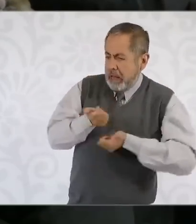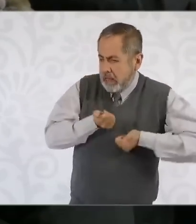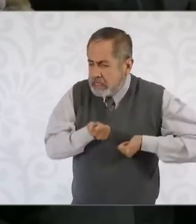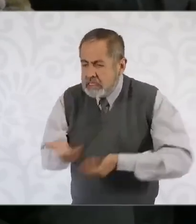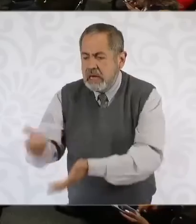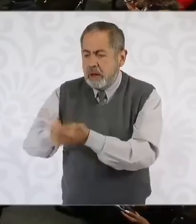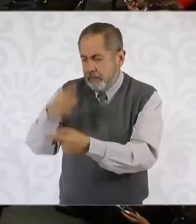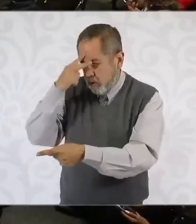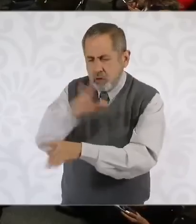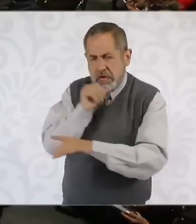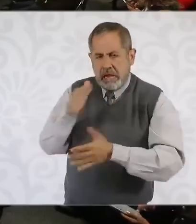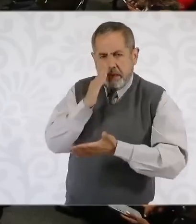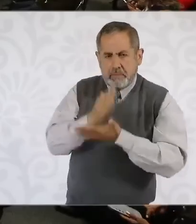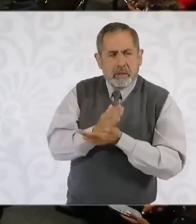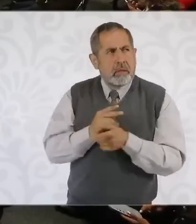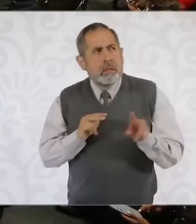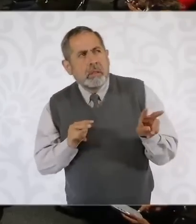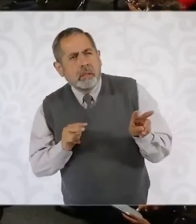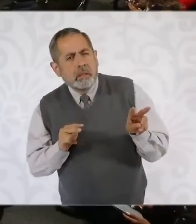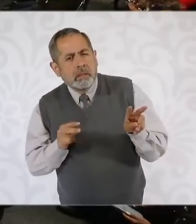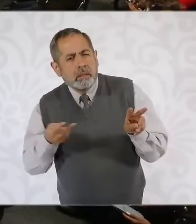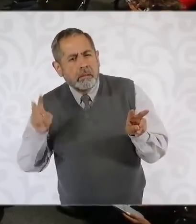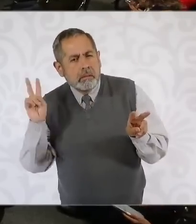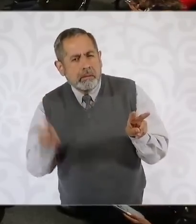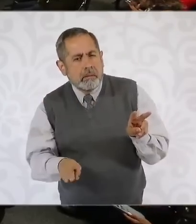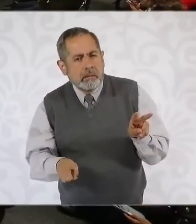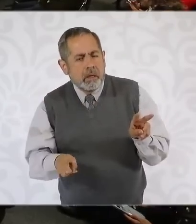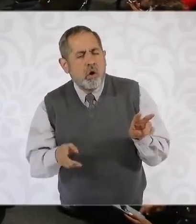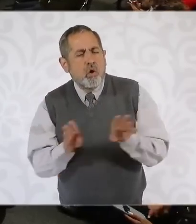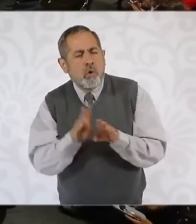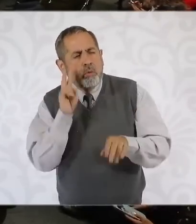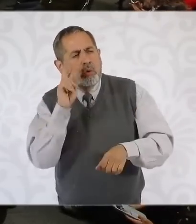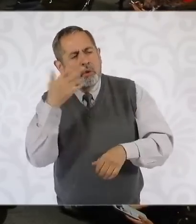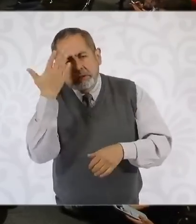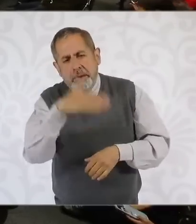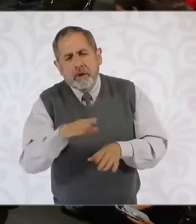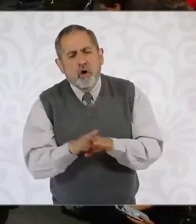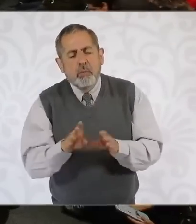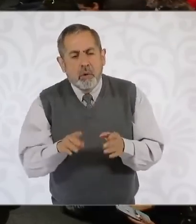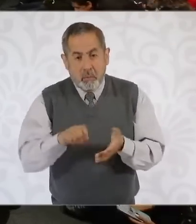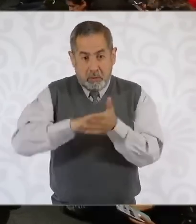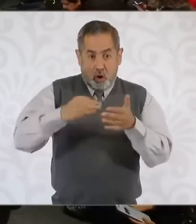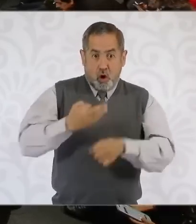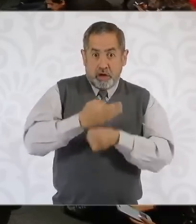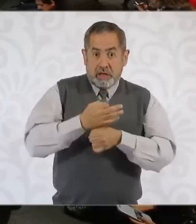una evaluación porque lo que nos anuncian ahora es que se pospone un mes se tiene que hacer una